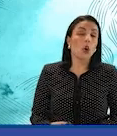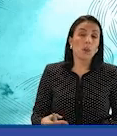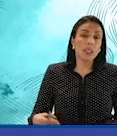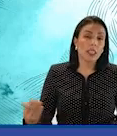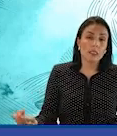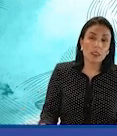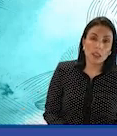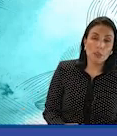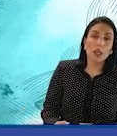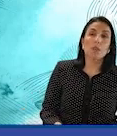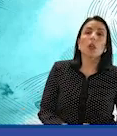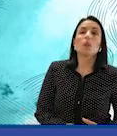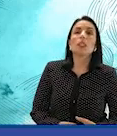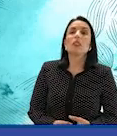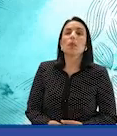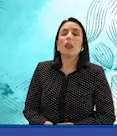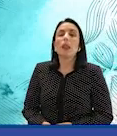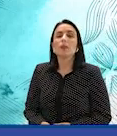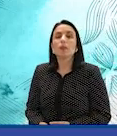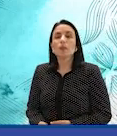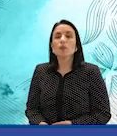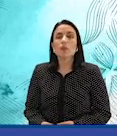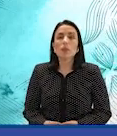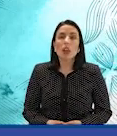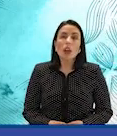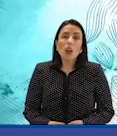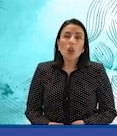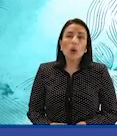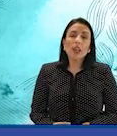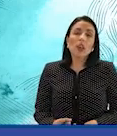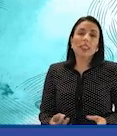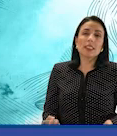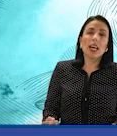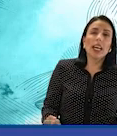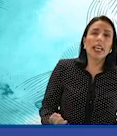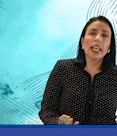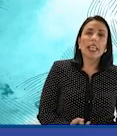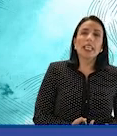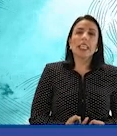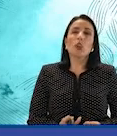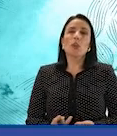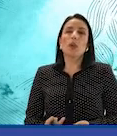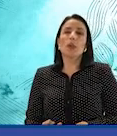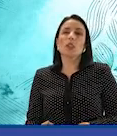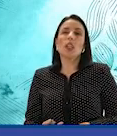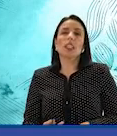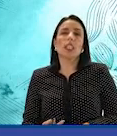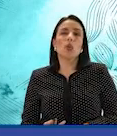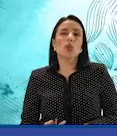o pendiente de pagar por la municipalidad. Luego está el incumplimiento al artículo